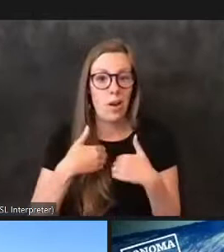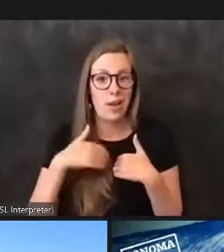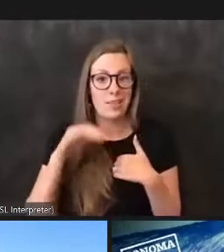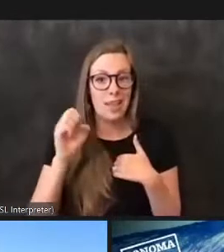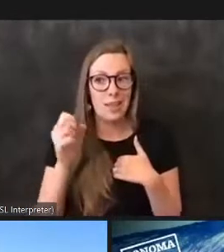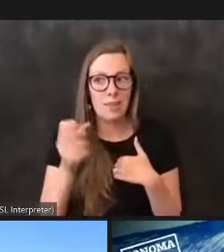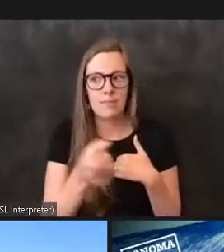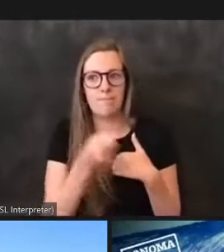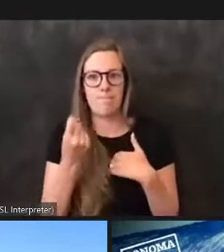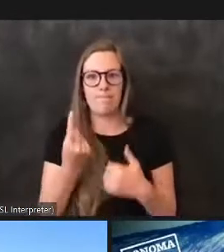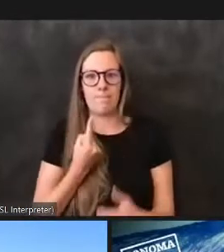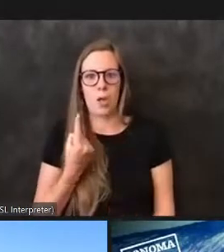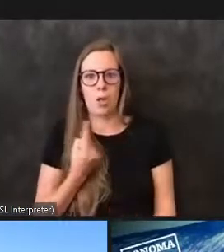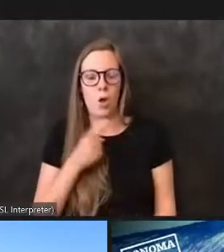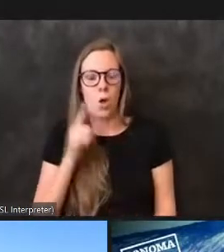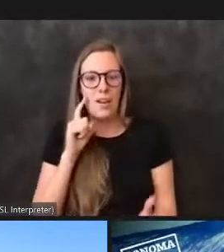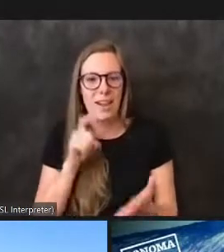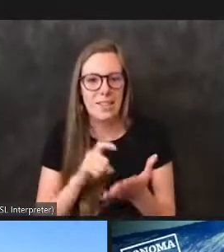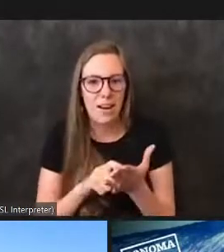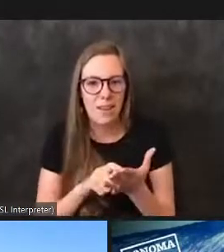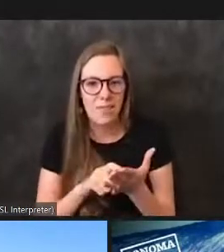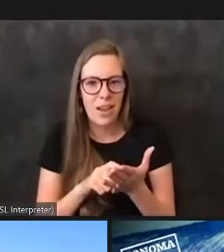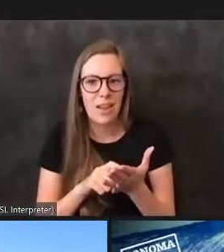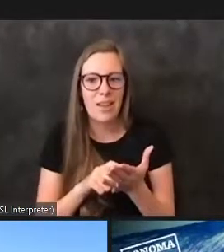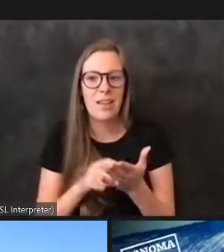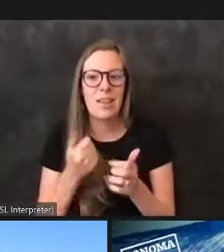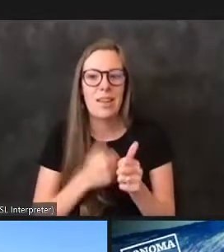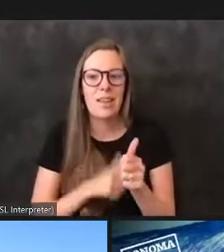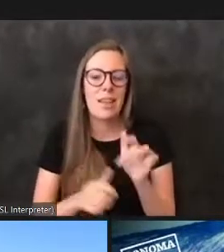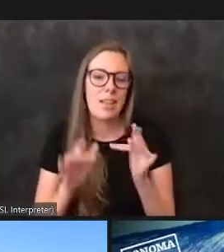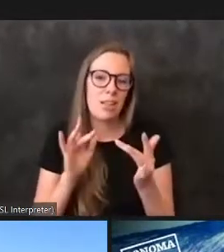Evite aislarlos, evitar brotes, que se identifiquen los casos